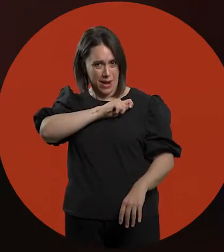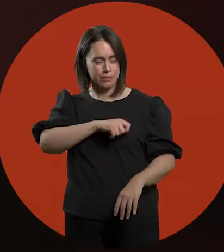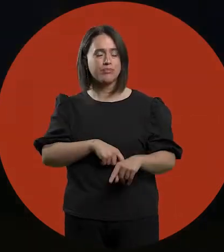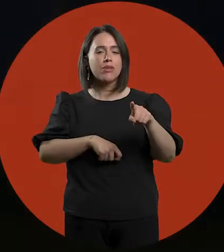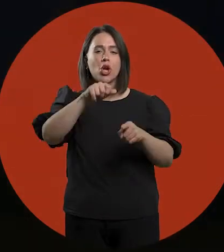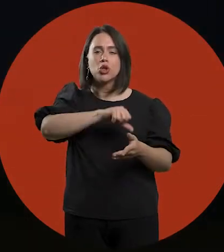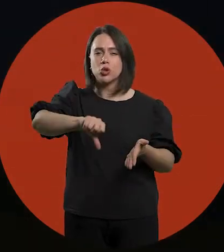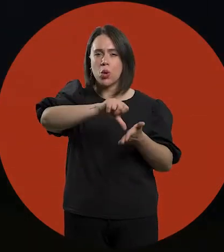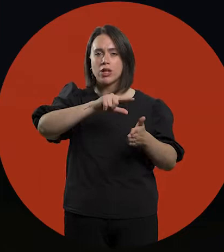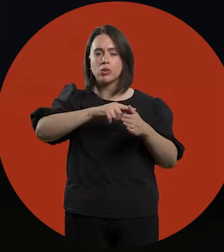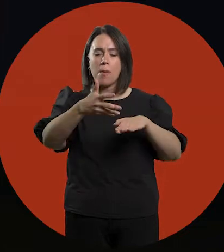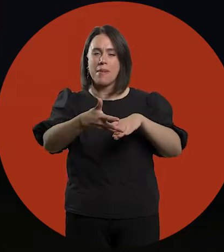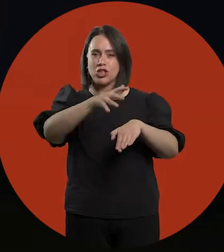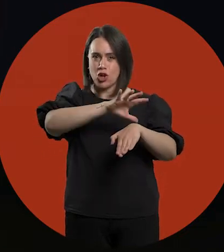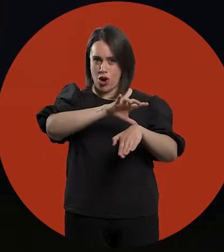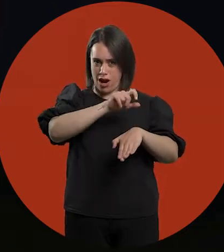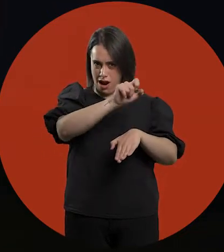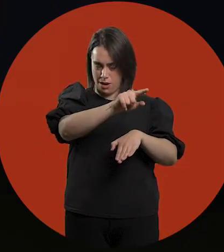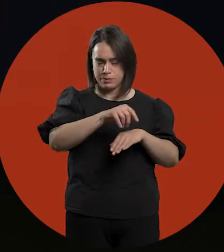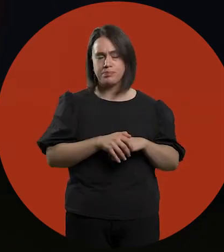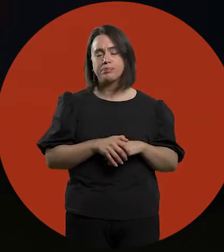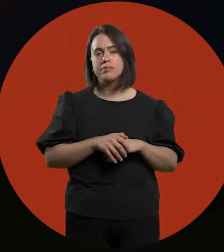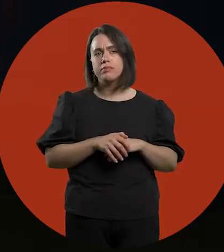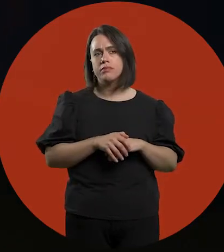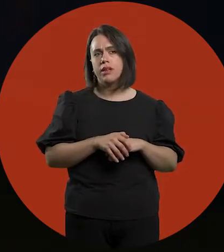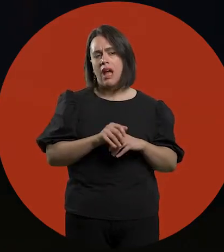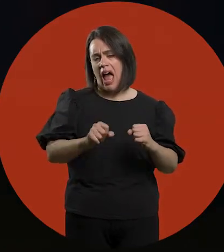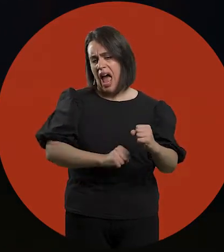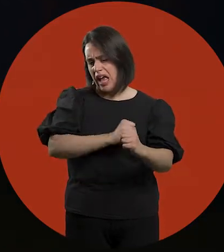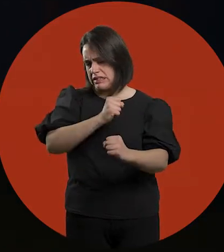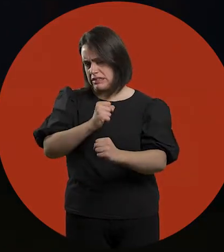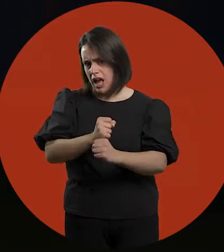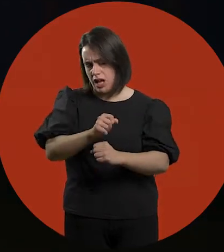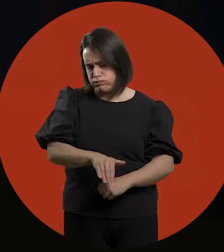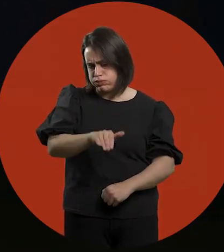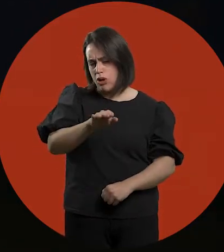Viví en Palma de Mallorca aproximadamente hasta mis cuatro o cinco años.